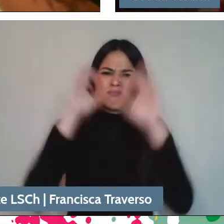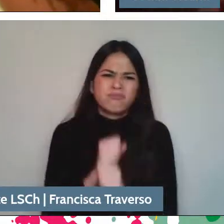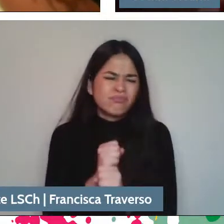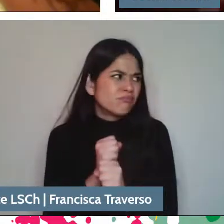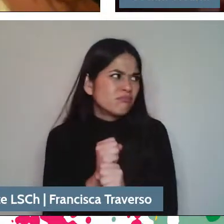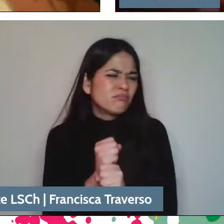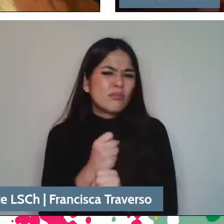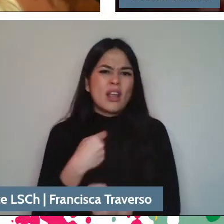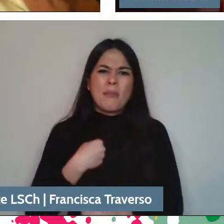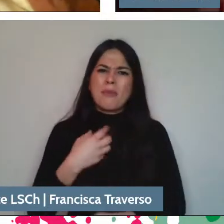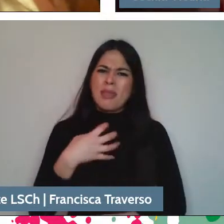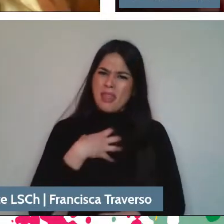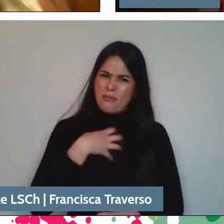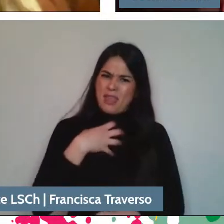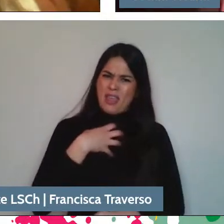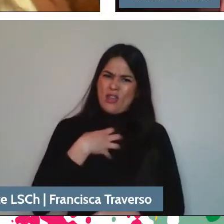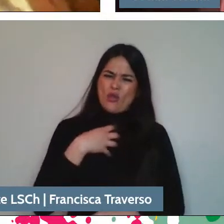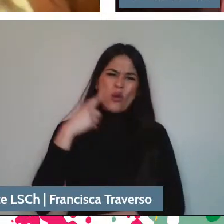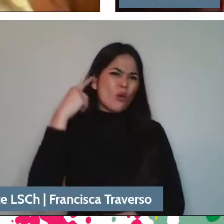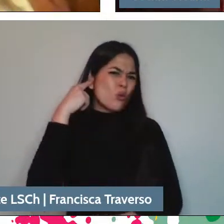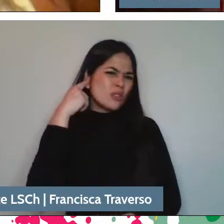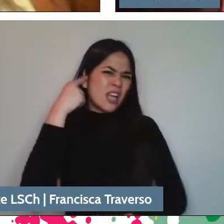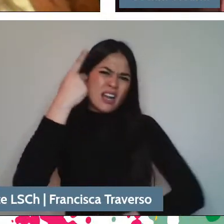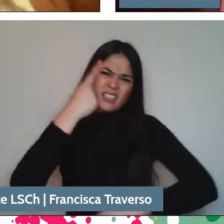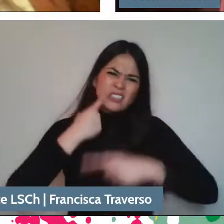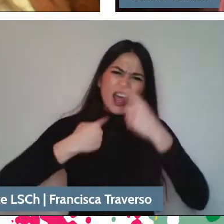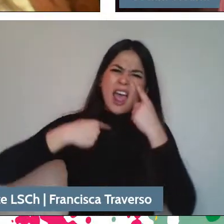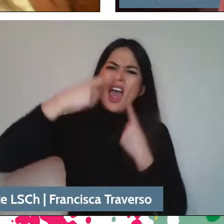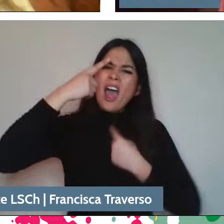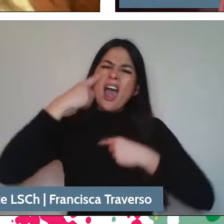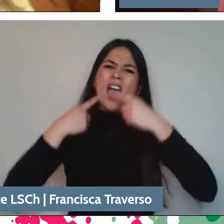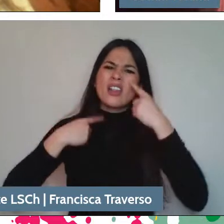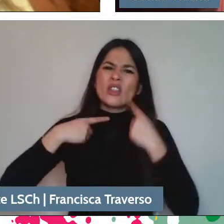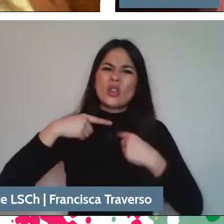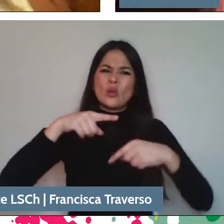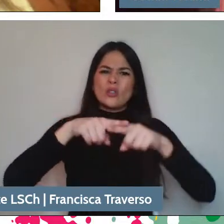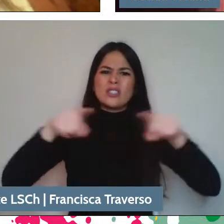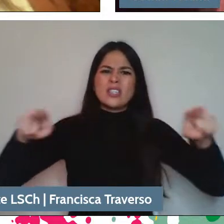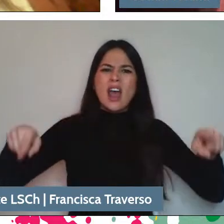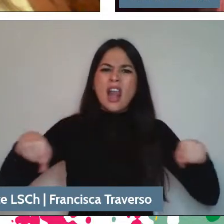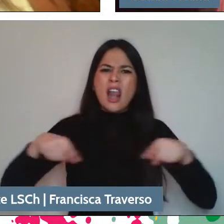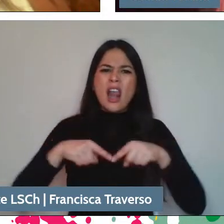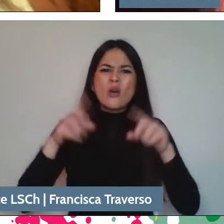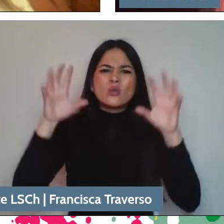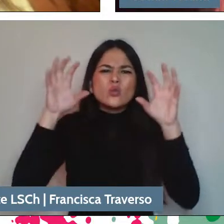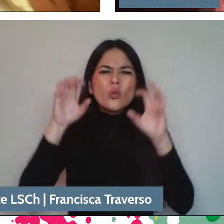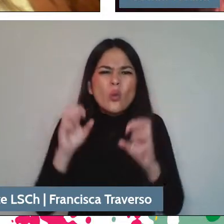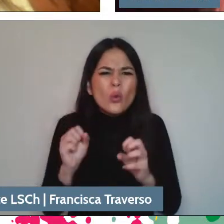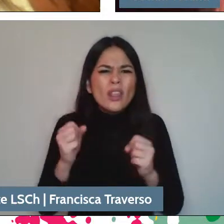Oír ese ese llanto y en una sala oscura". Entonces, eso me dio a mí la señal